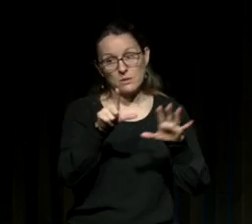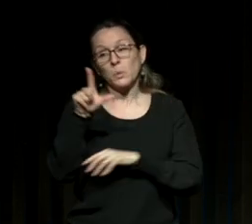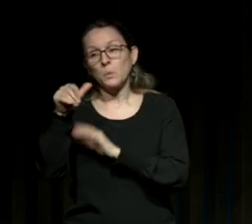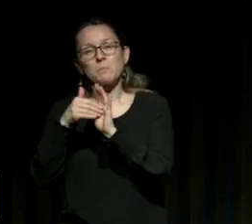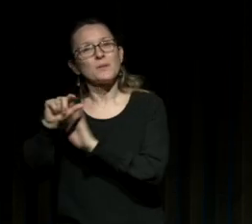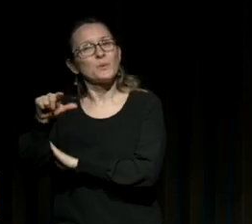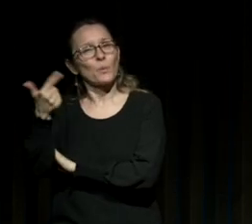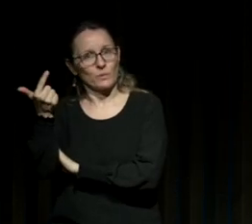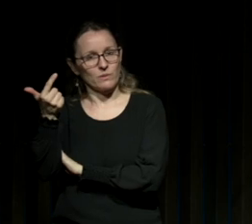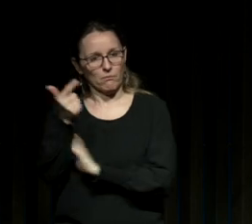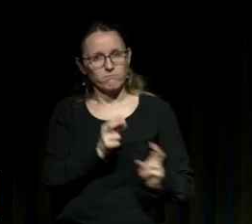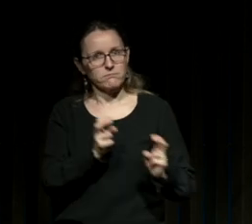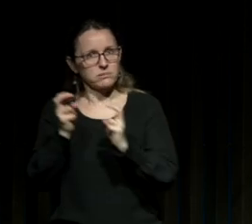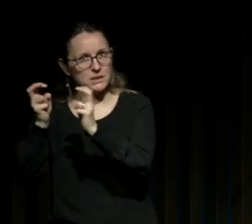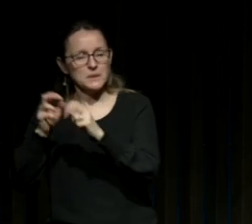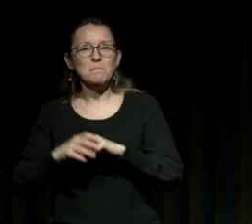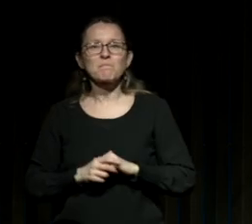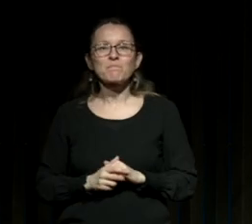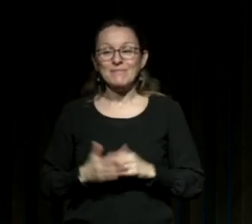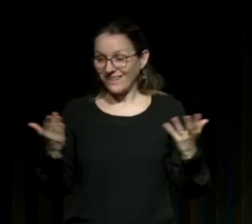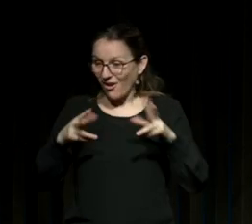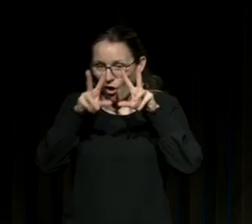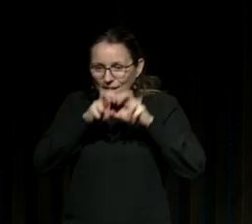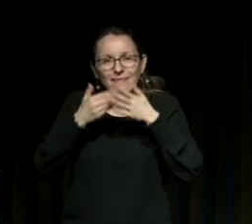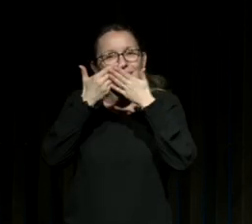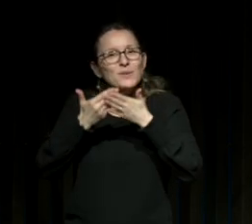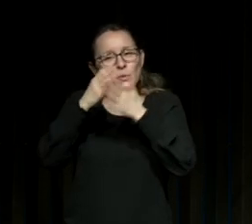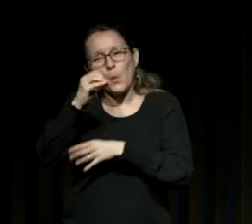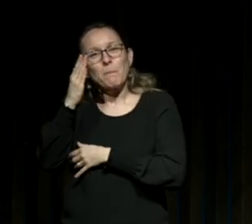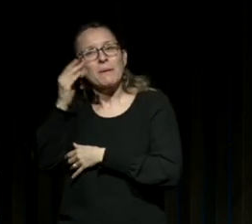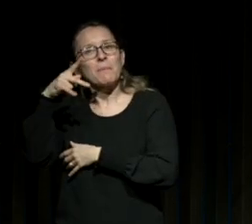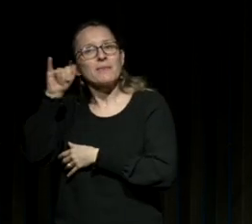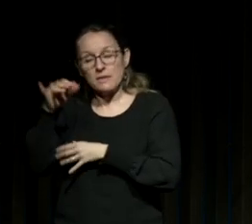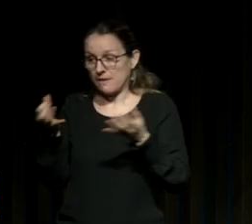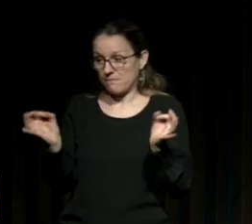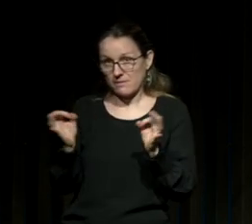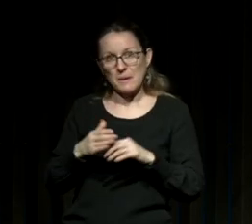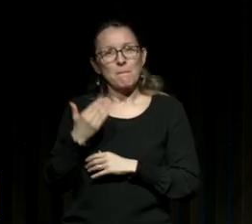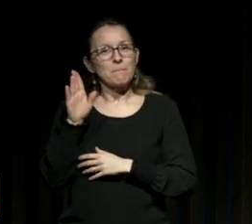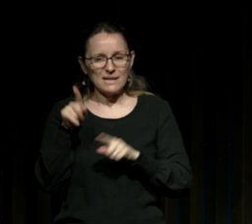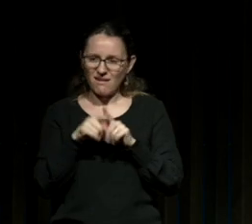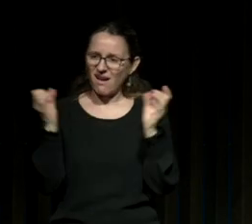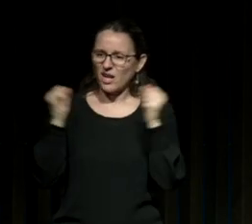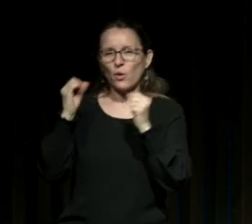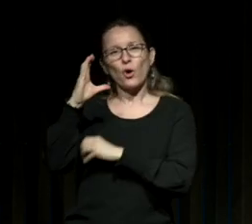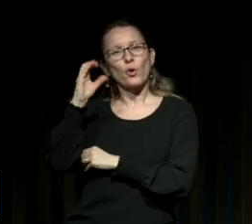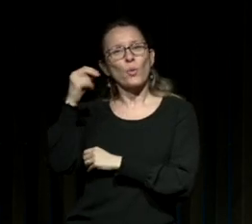et si on a plus d' enquête obepi on à la cohorte constances qui a été publié en 2016 qui est une